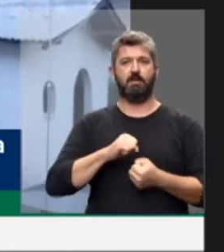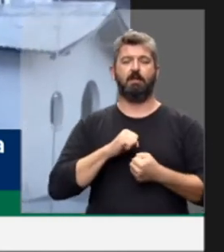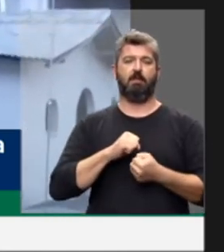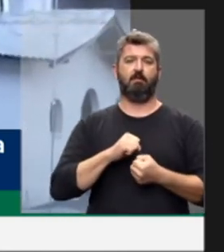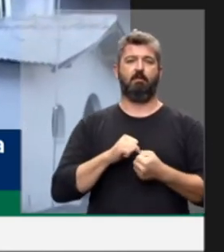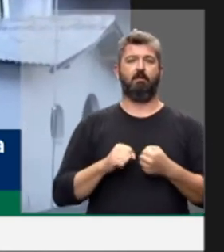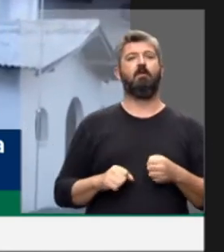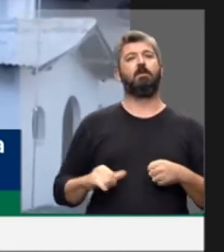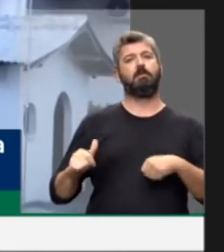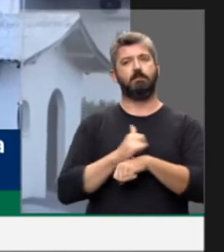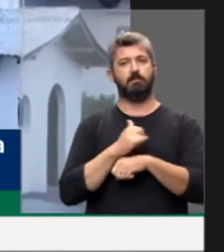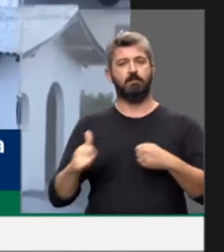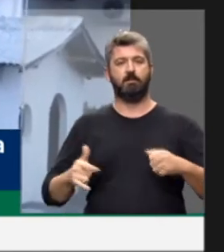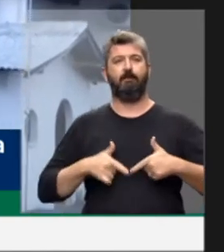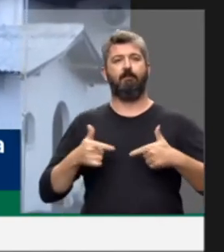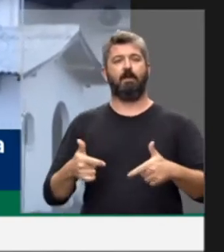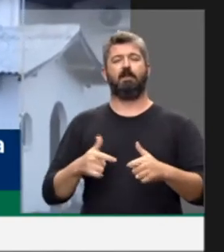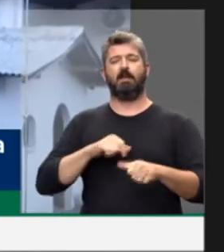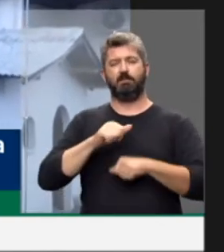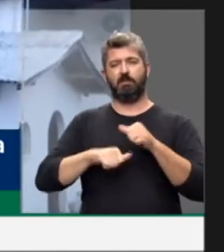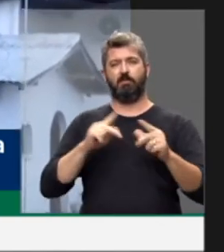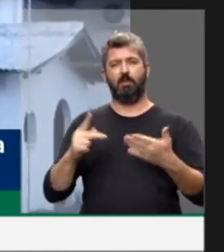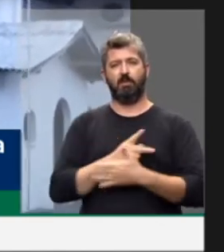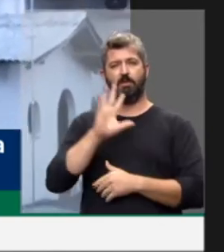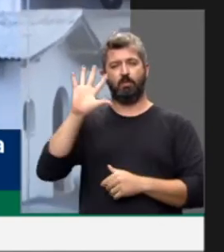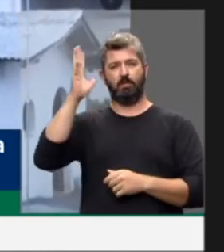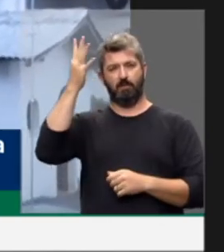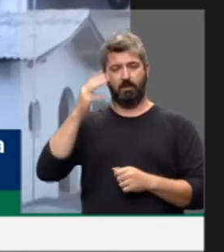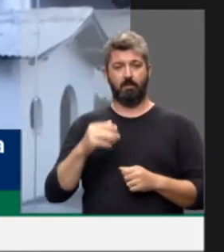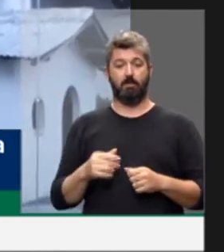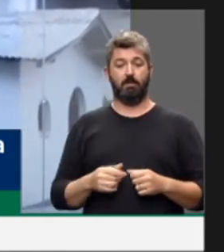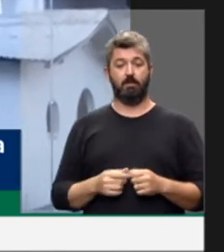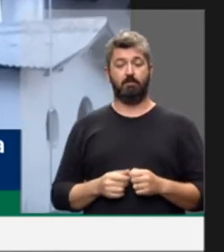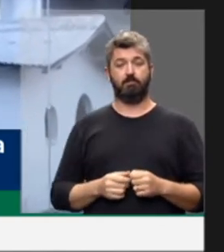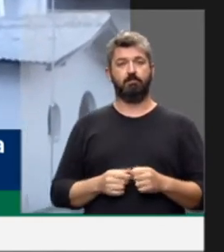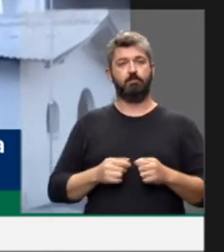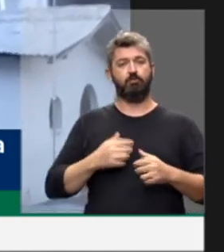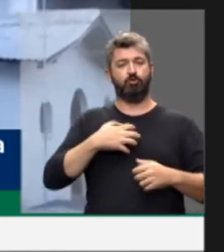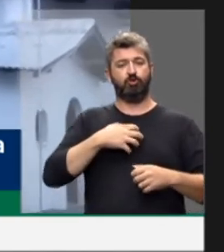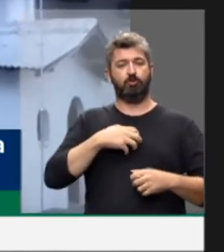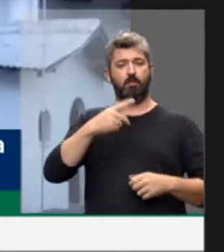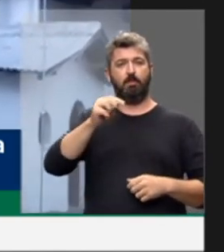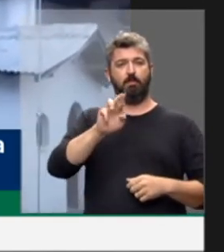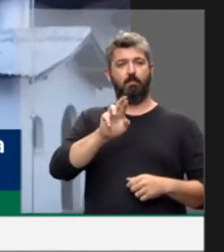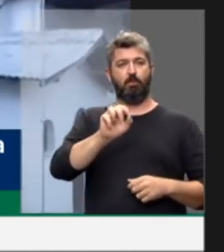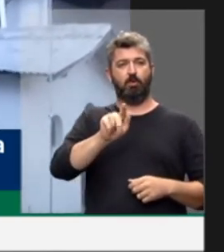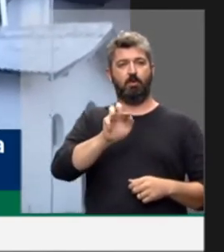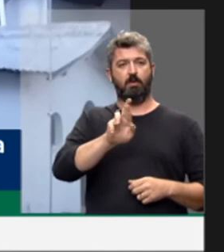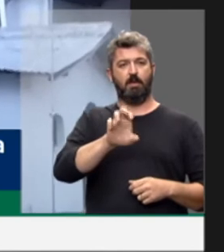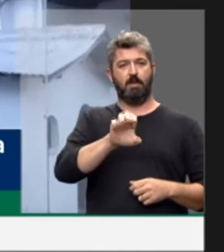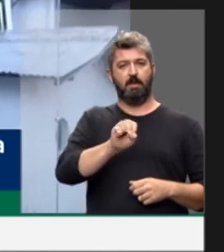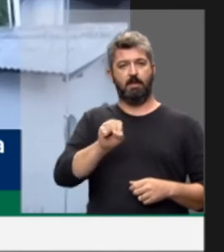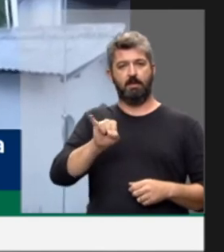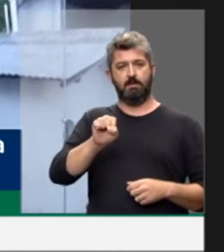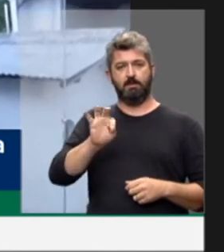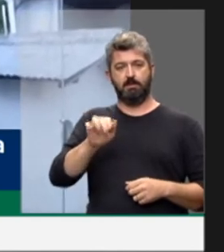MEDIDAS DE FORMA POSITIVA, QUE VENHA A DEFENDER A SUSTENTABILIDADE, A ESTRATÉGIA DE ENFRENTAMENTO A MUDANÇAS CLIMÁTICAS E NO